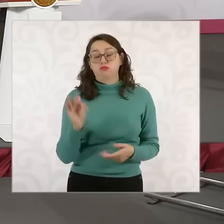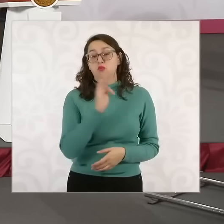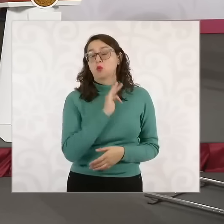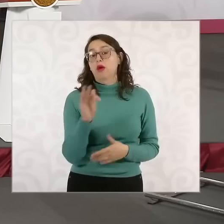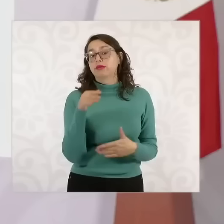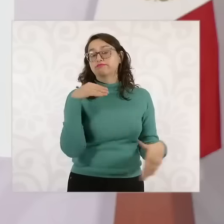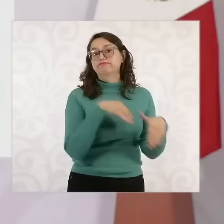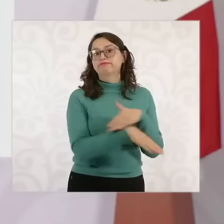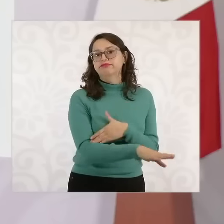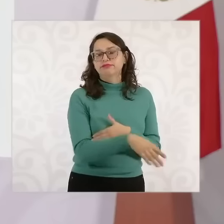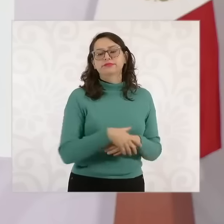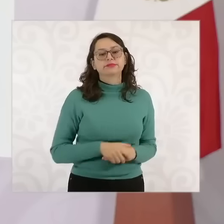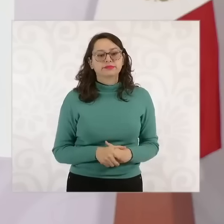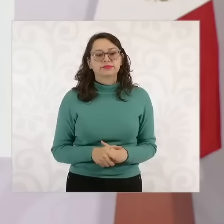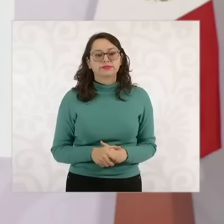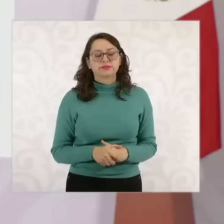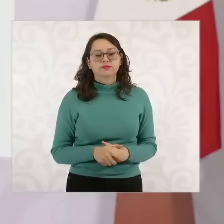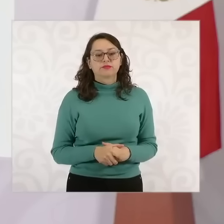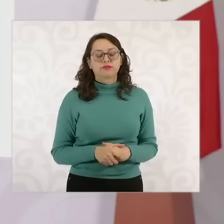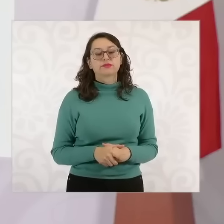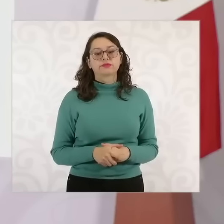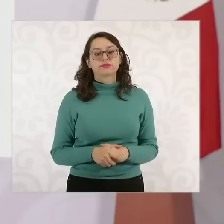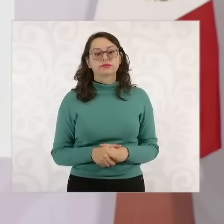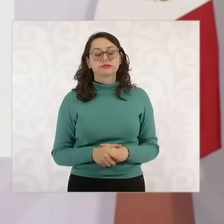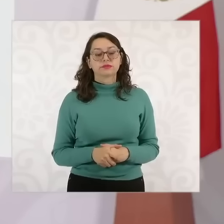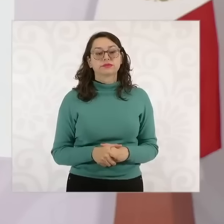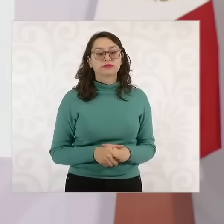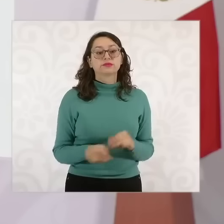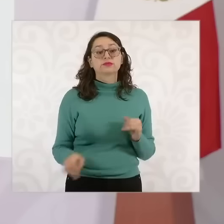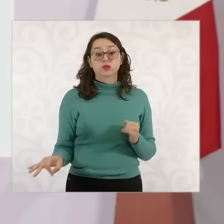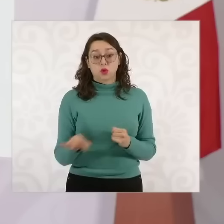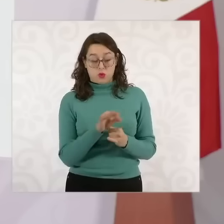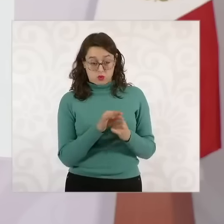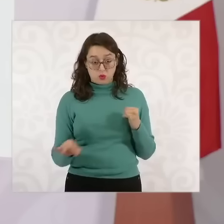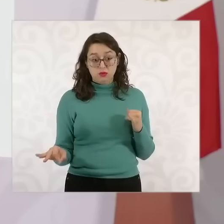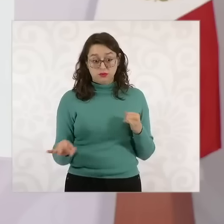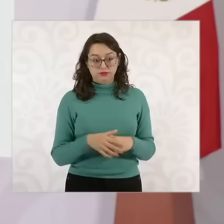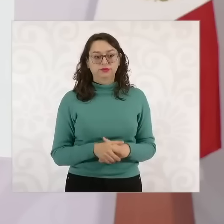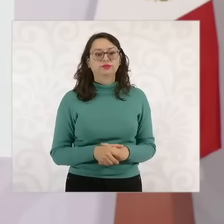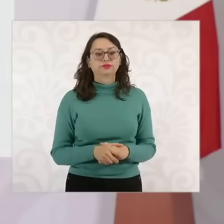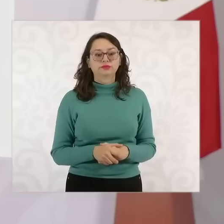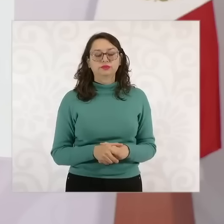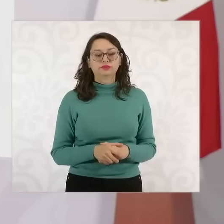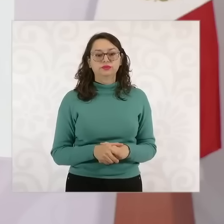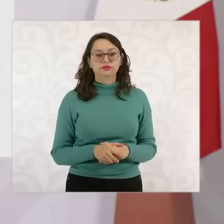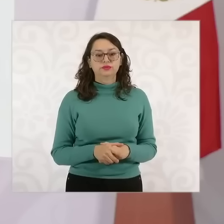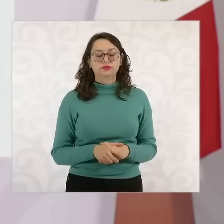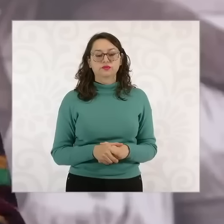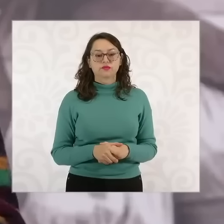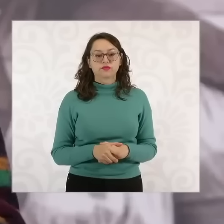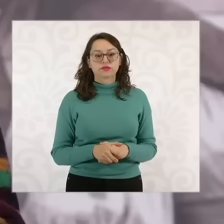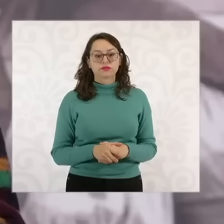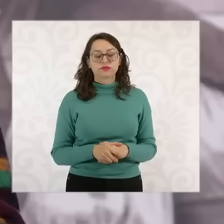de Salud. Siguiente. Y eh finalmente y una de las actividades más importantes que la población debe